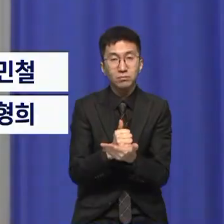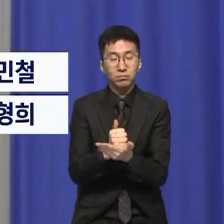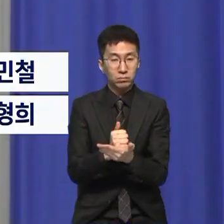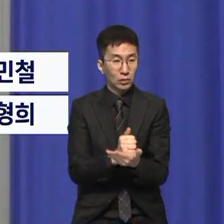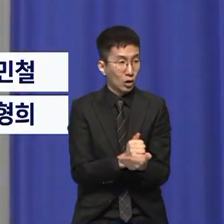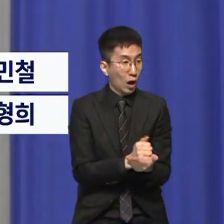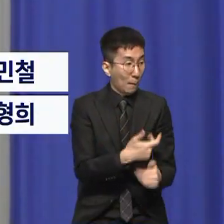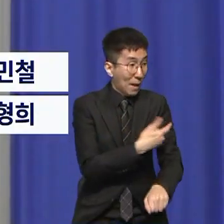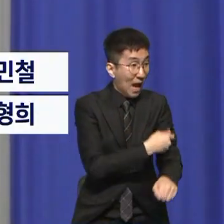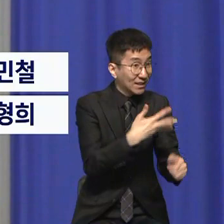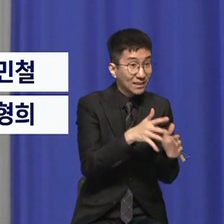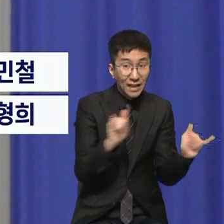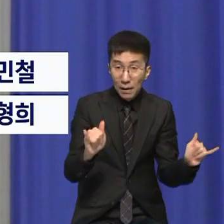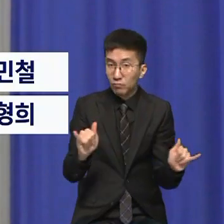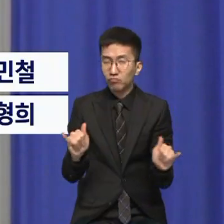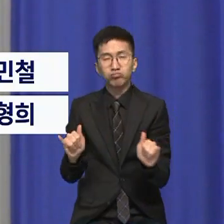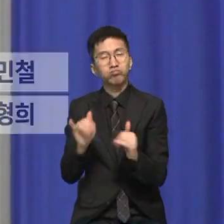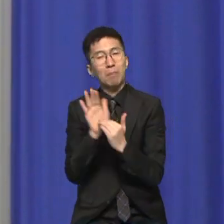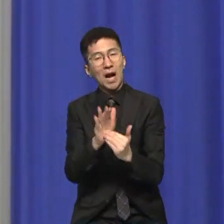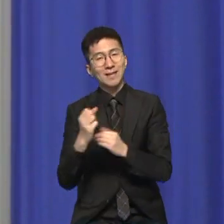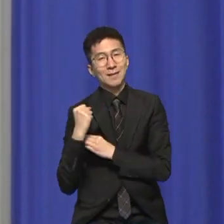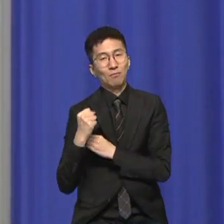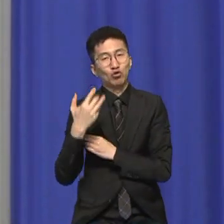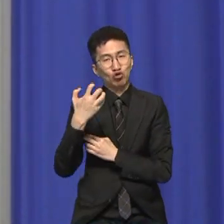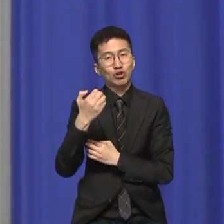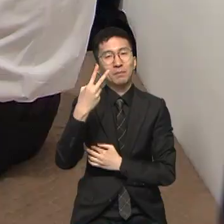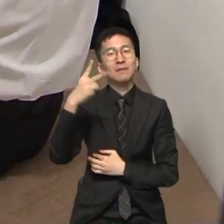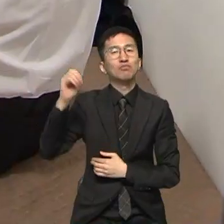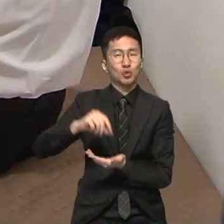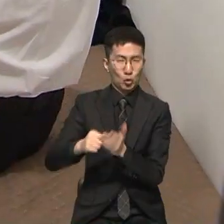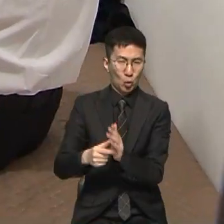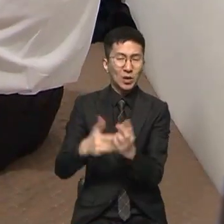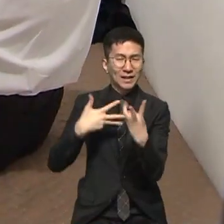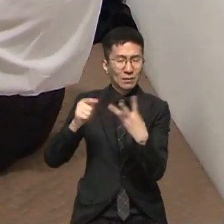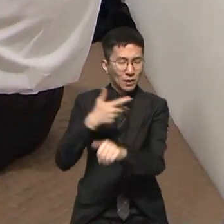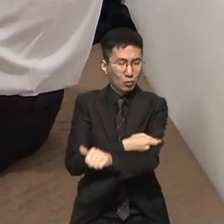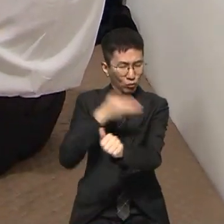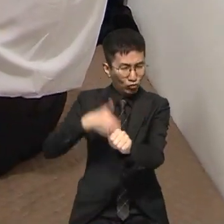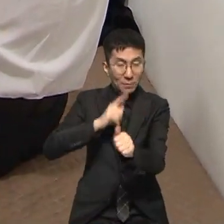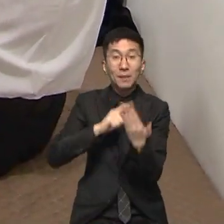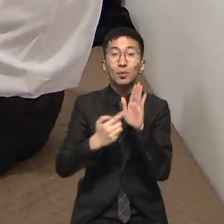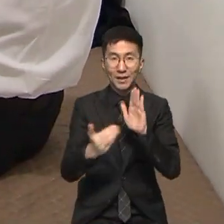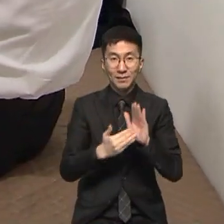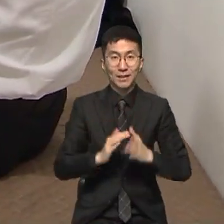미접종자에 비해 92%까지 낮아진다며 3차 접종에 적극 참여해 달라고 당부했습니다. SBS 김덕현입니다.